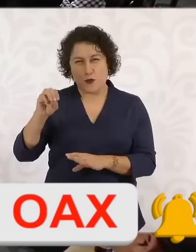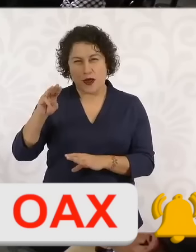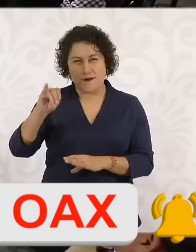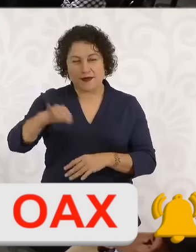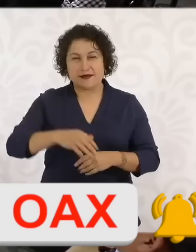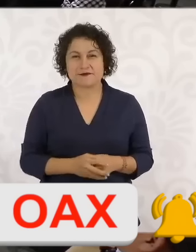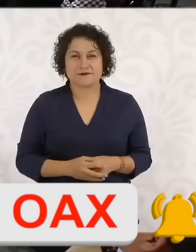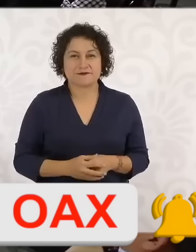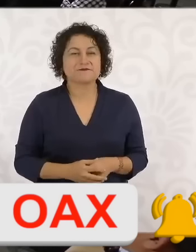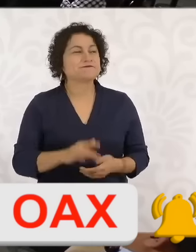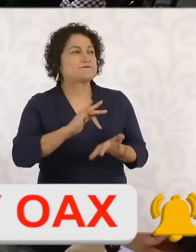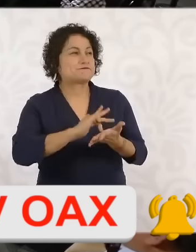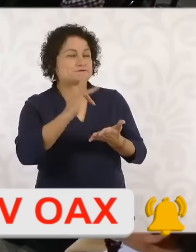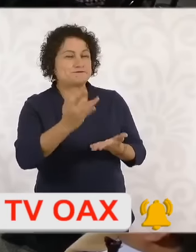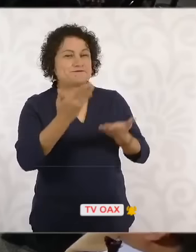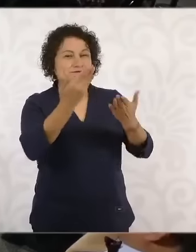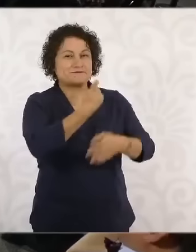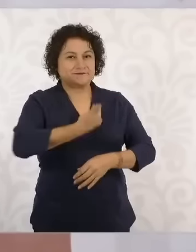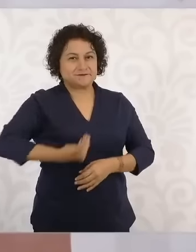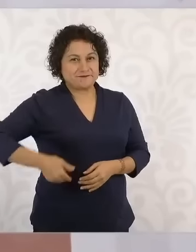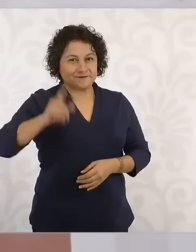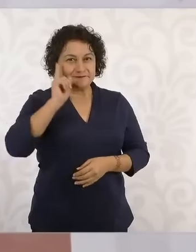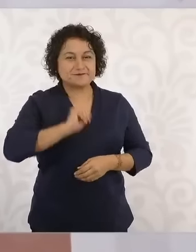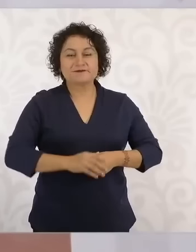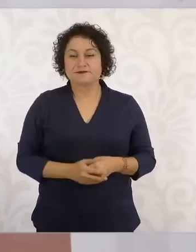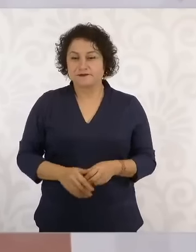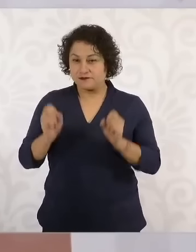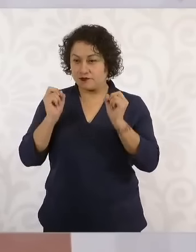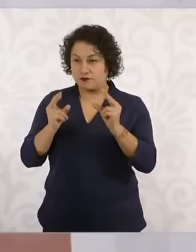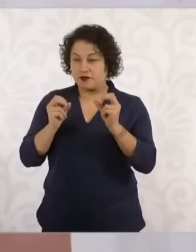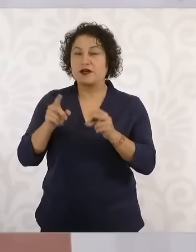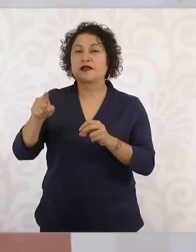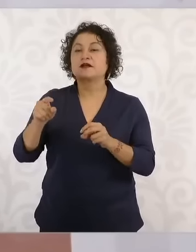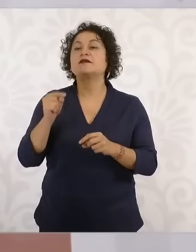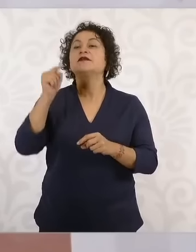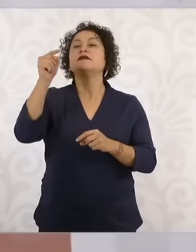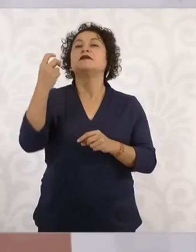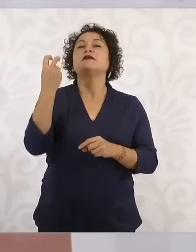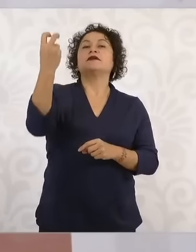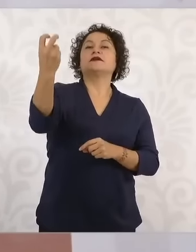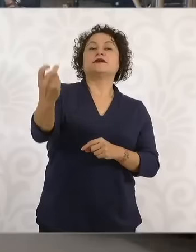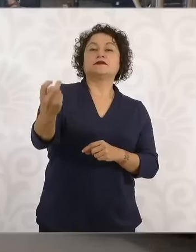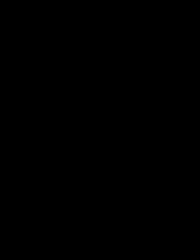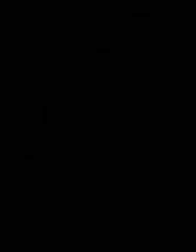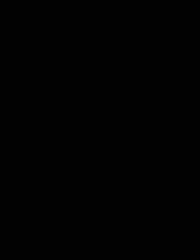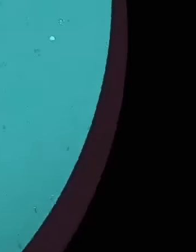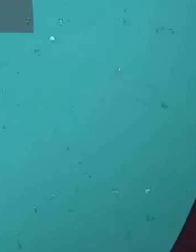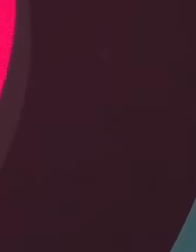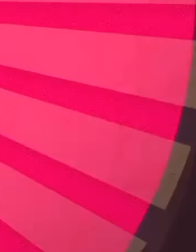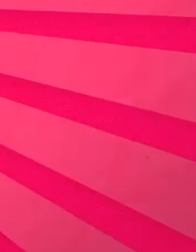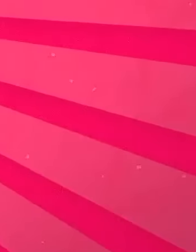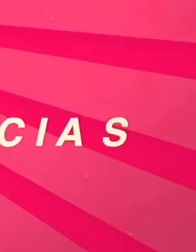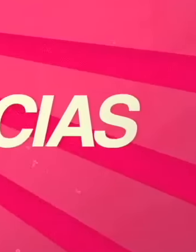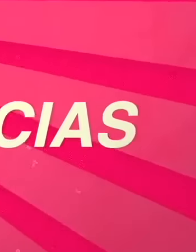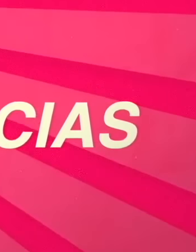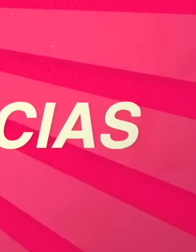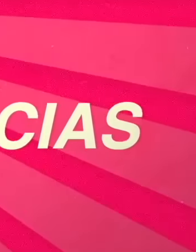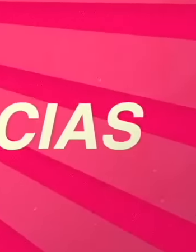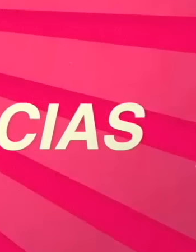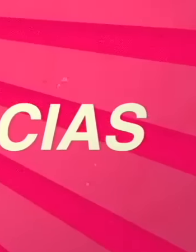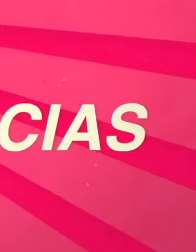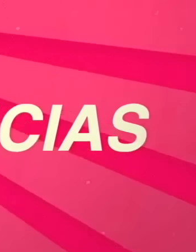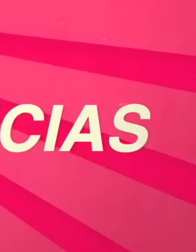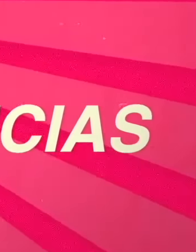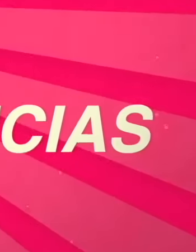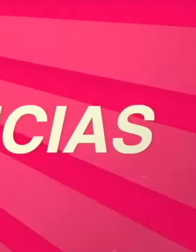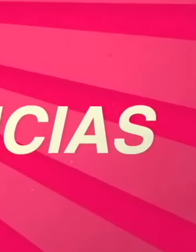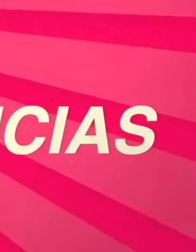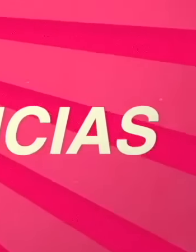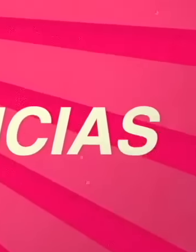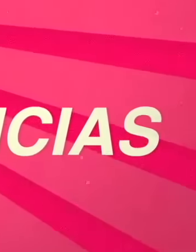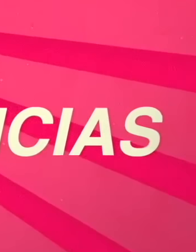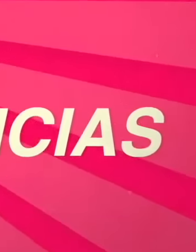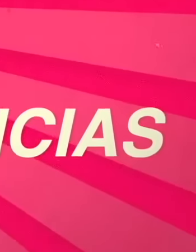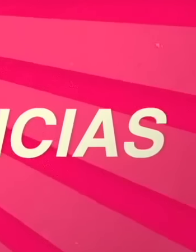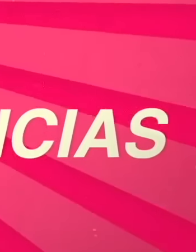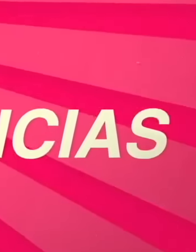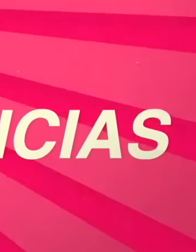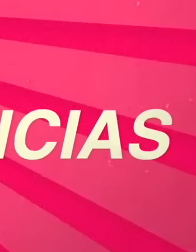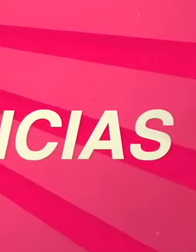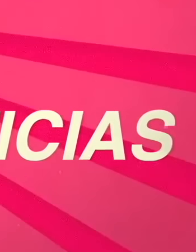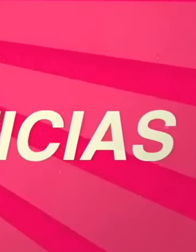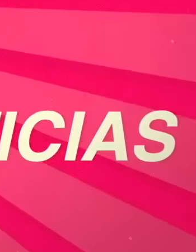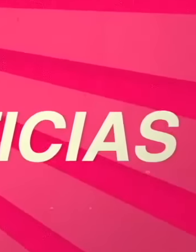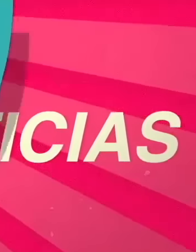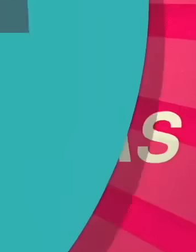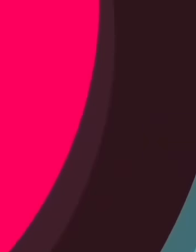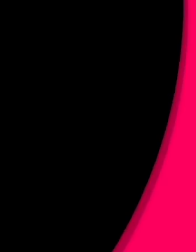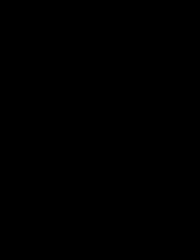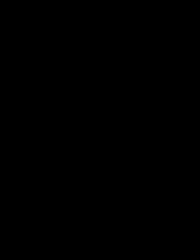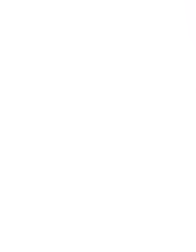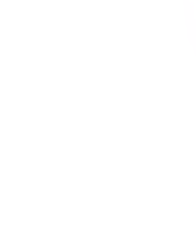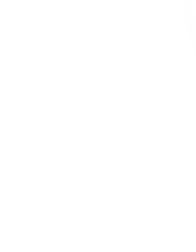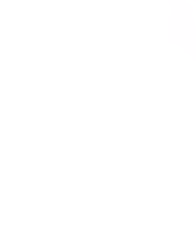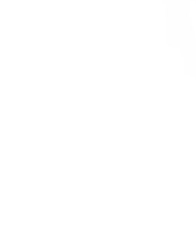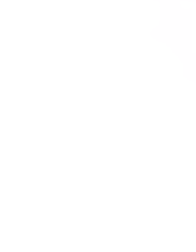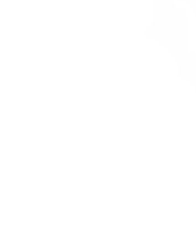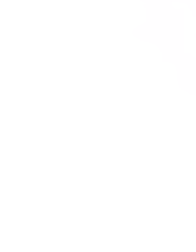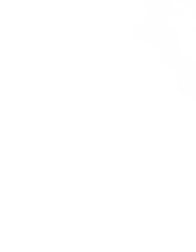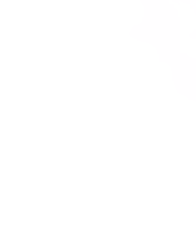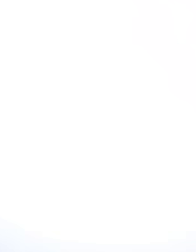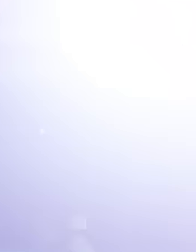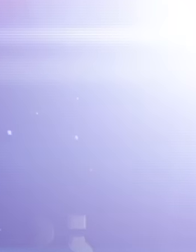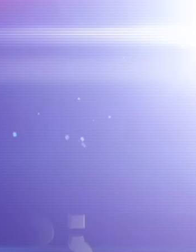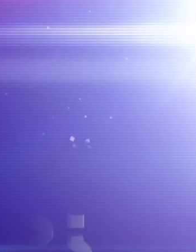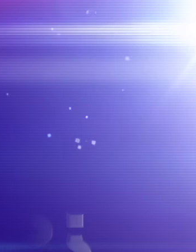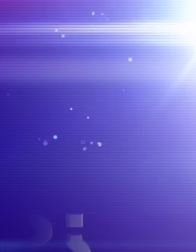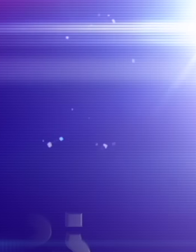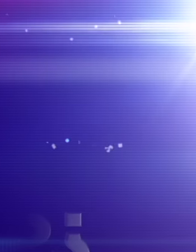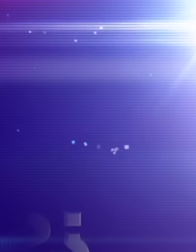Presita. Bueno, vamos este vamos atrás porque no ha preguntado. Ah. [Música]